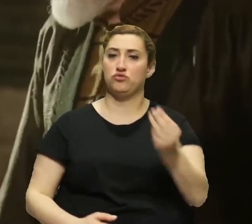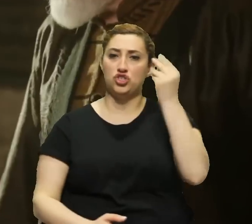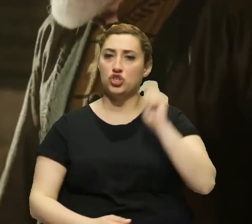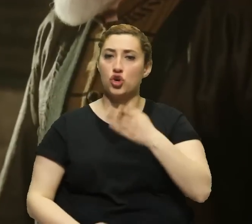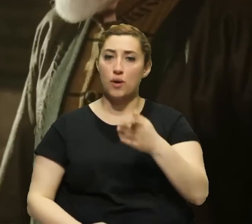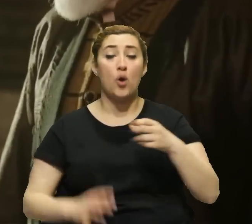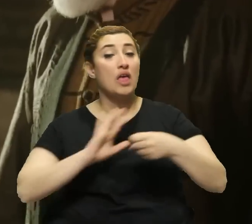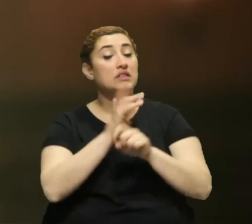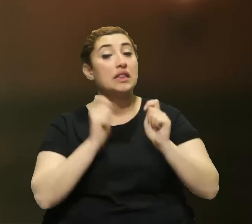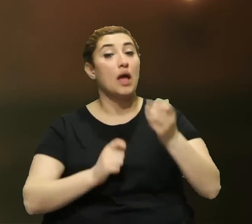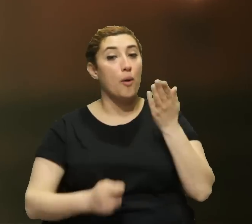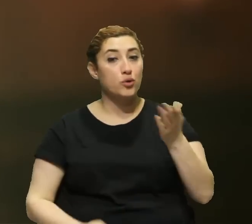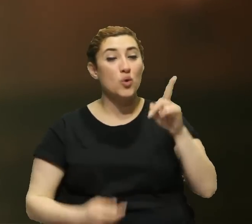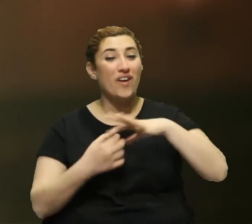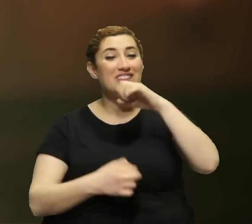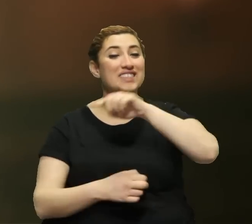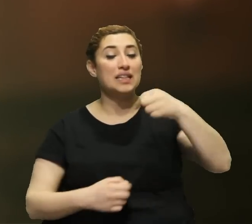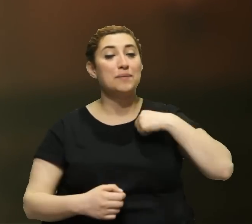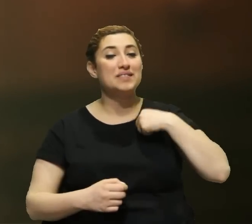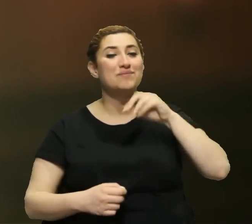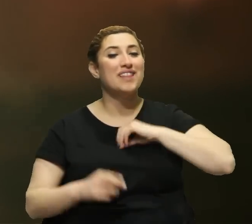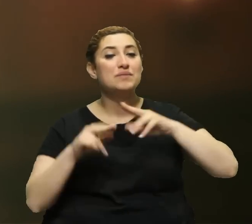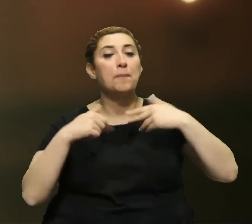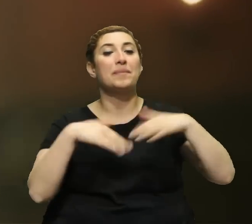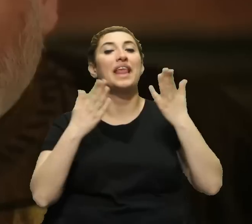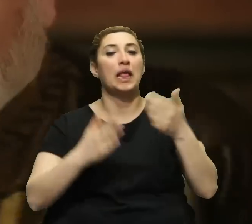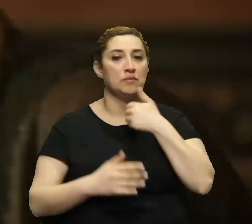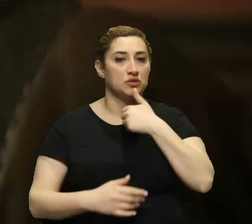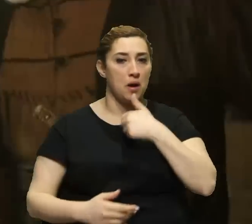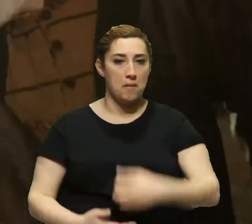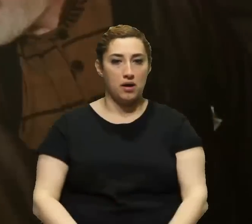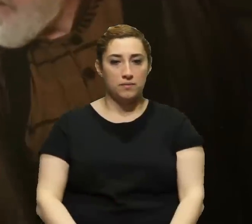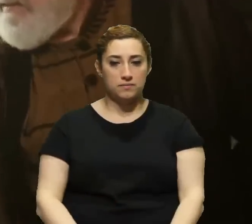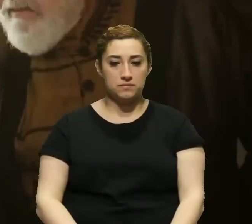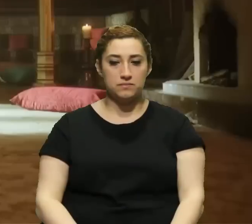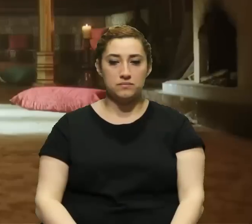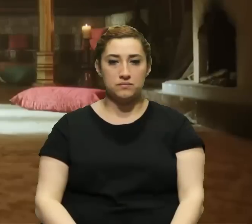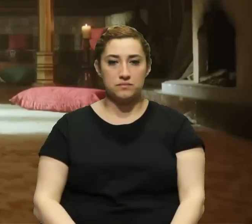Zulüm edersin. O insanlar bizim sandığımız gibi değillermiş baba.